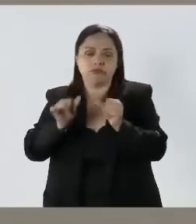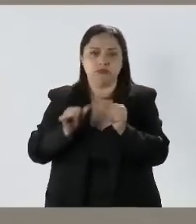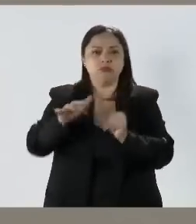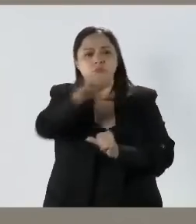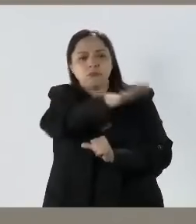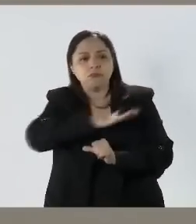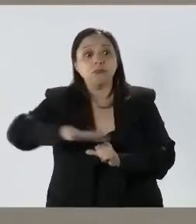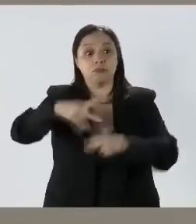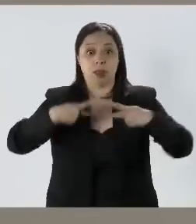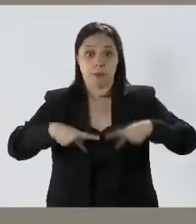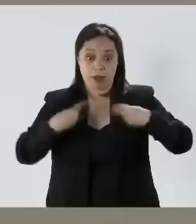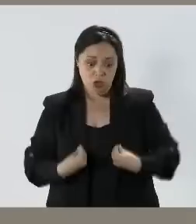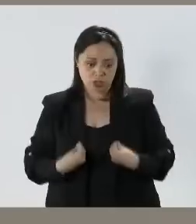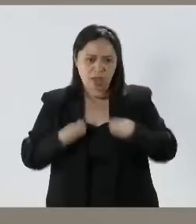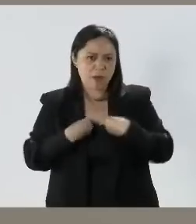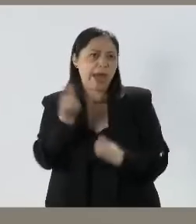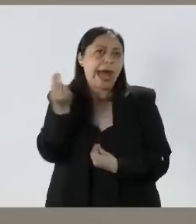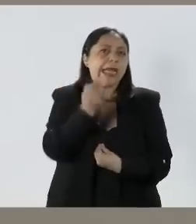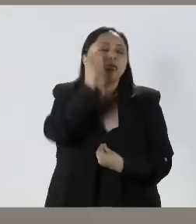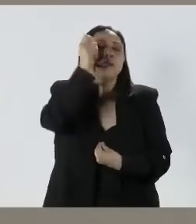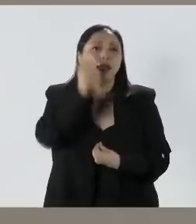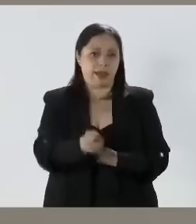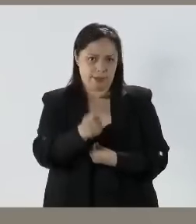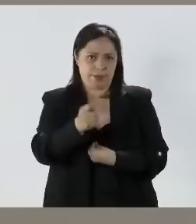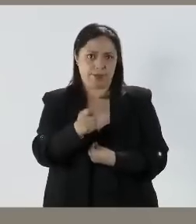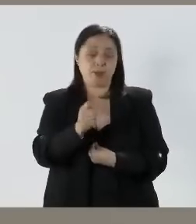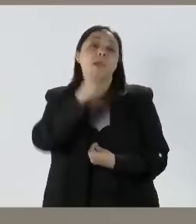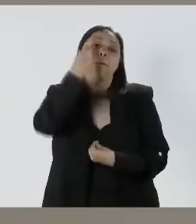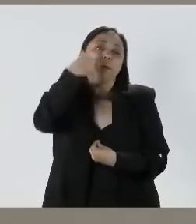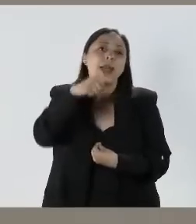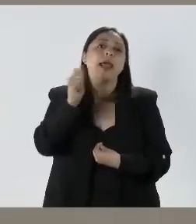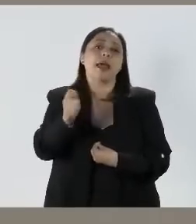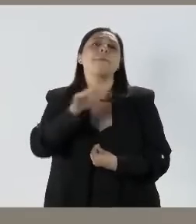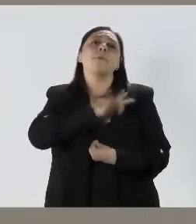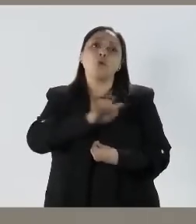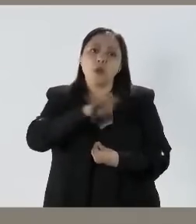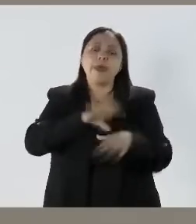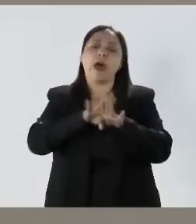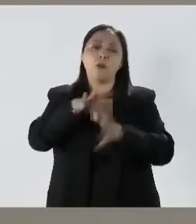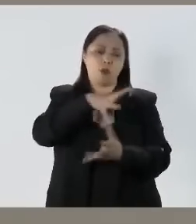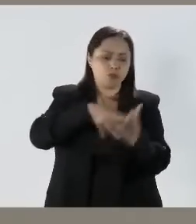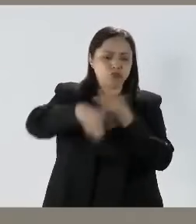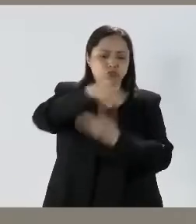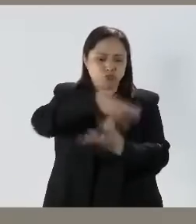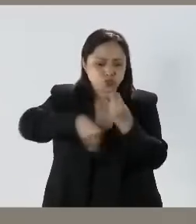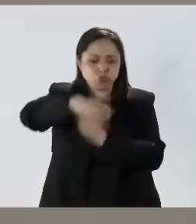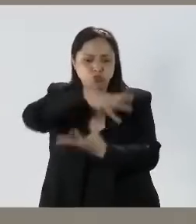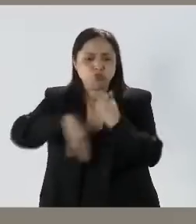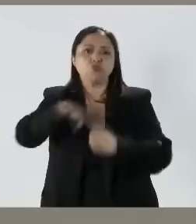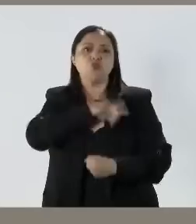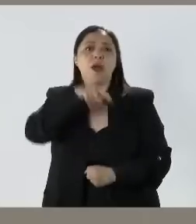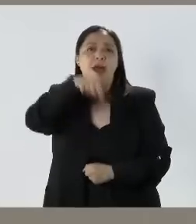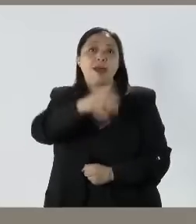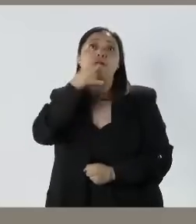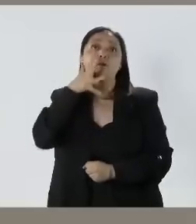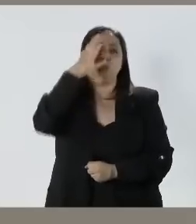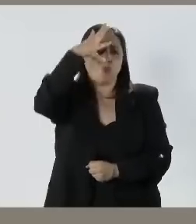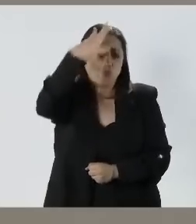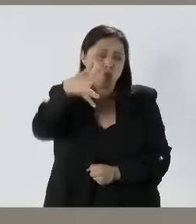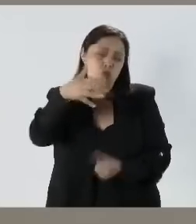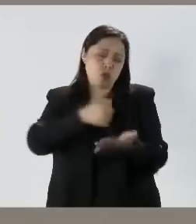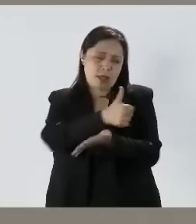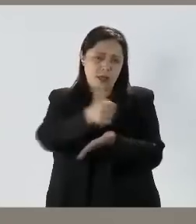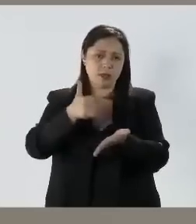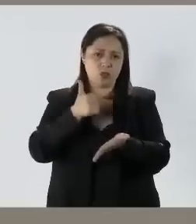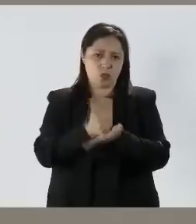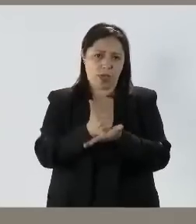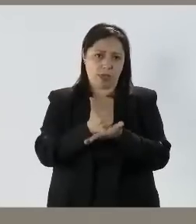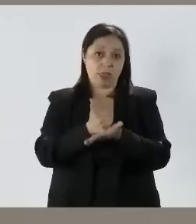habitantes y para ser sustentable y darle futuro a esta ciudad Este año haremos un gran proyecto